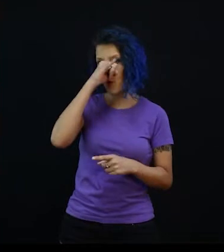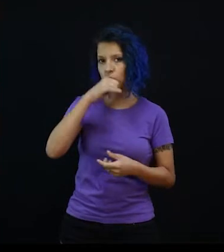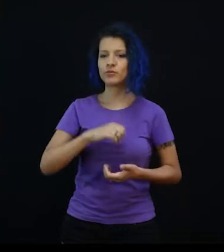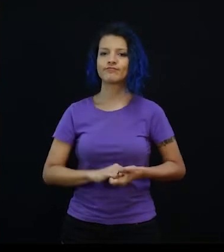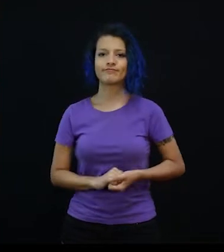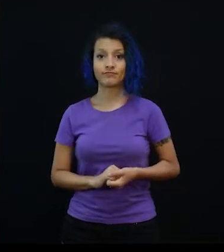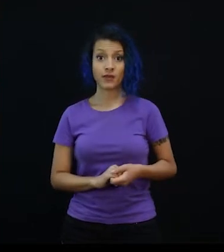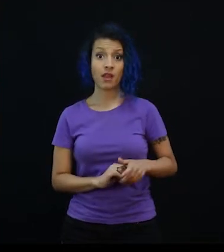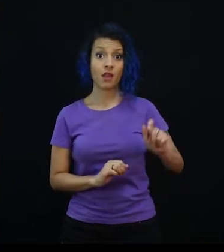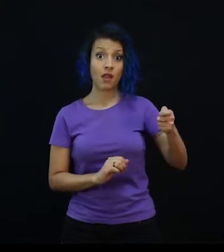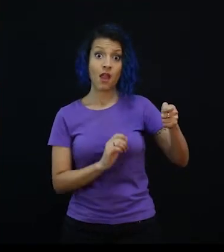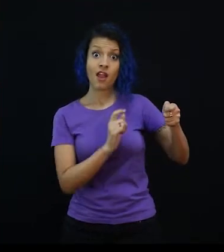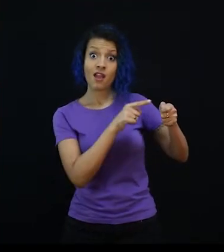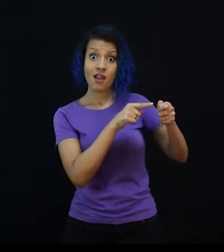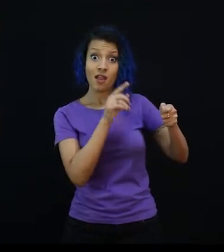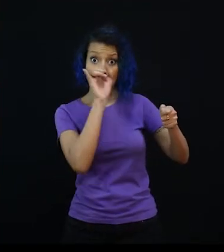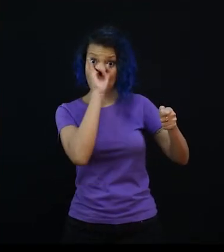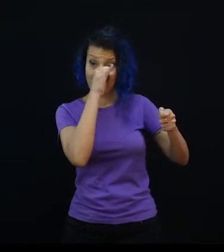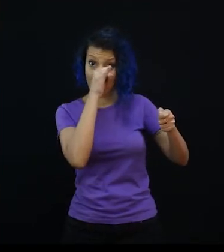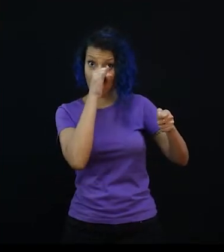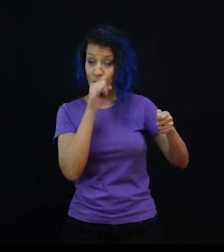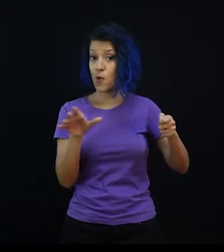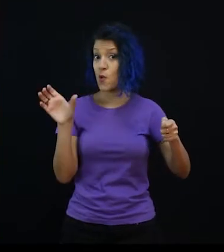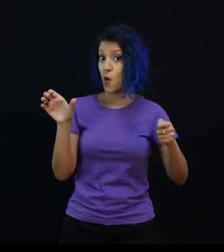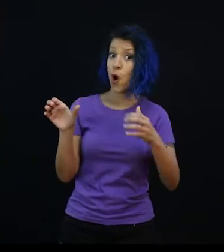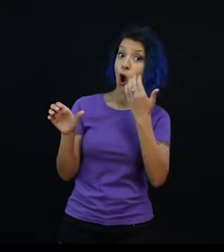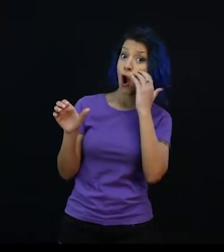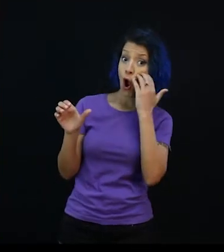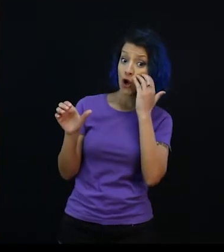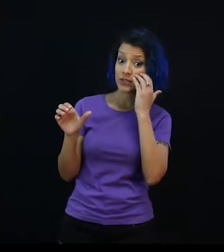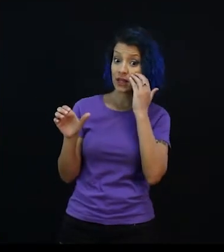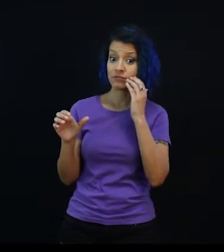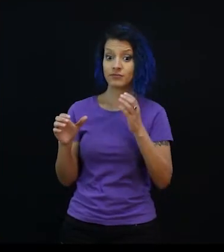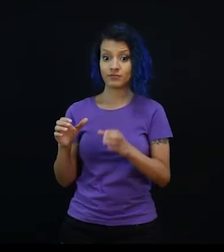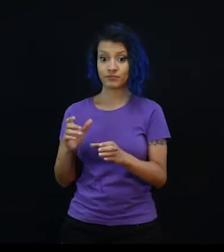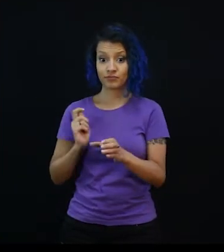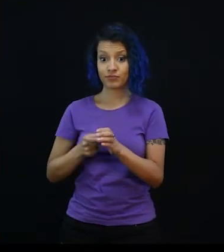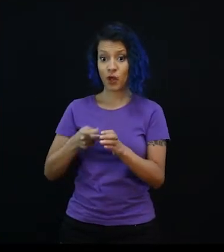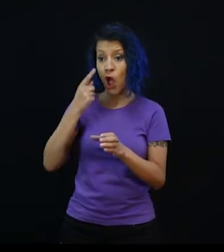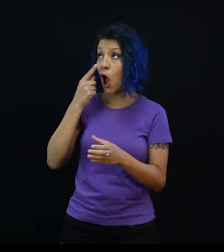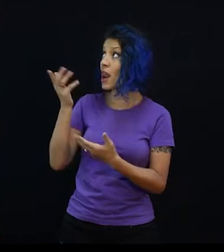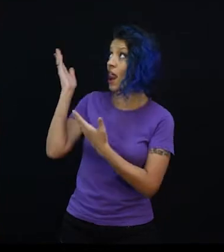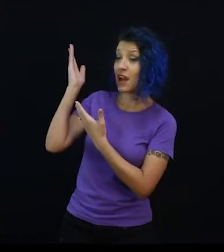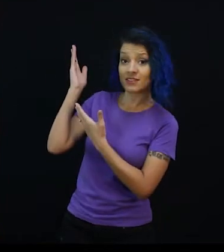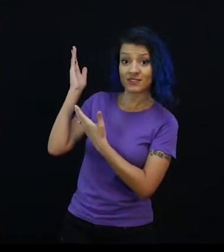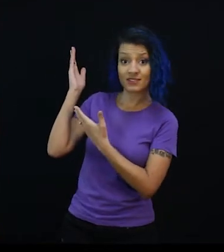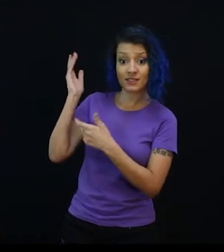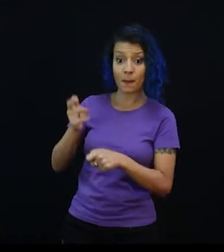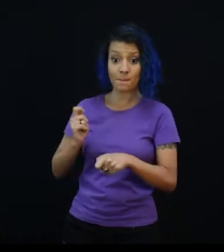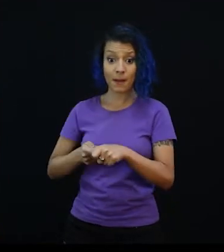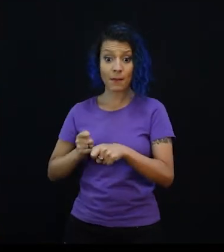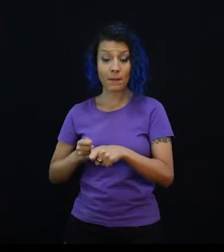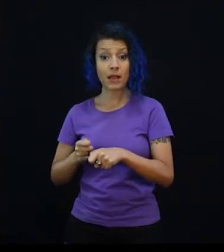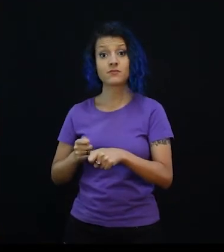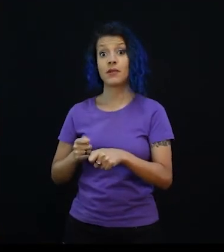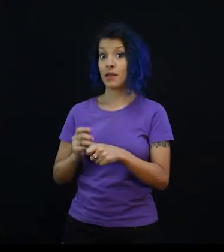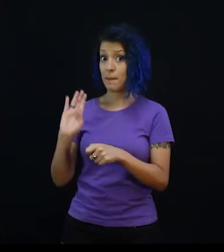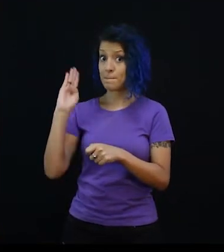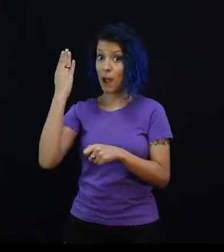e o meu porco cor-de-rosa e a frigideira da Madá e a colher de pau. Mostra ali para eles. A gente vai tocar de novo, só que agora sem cantar.